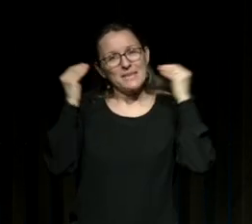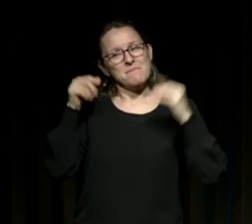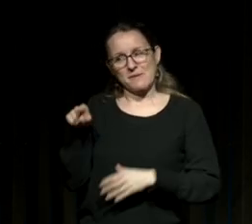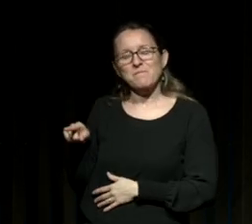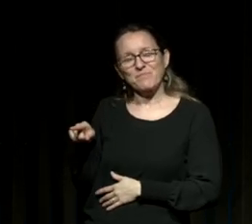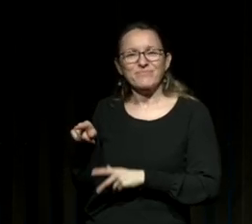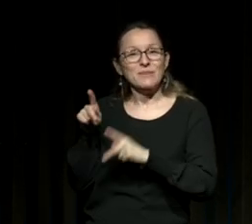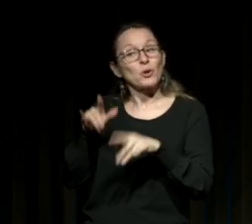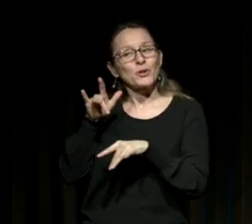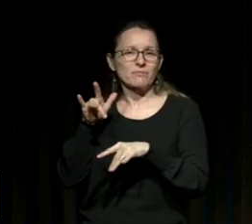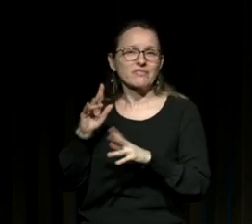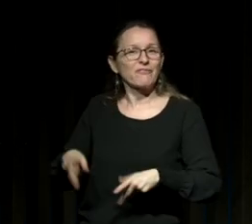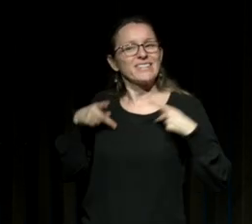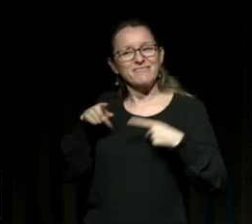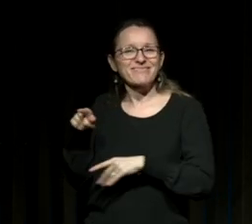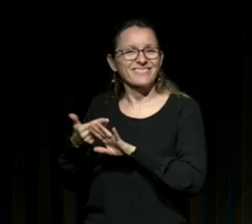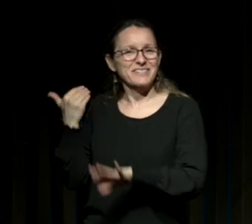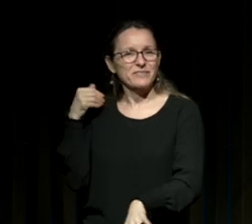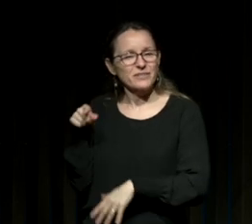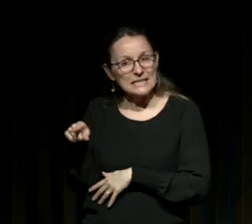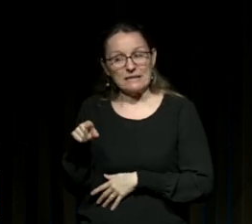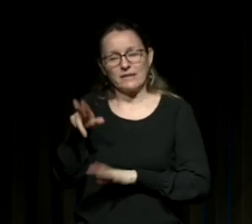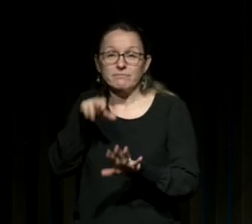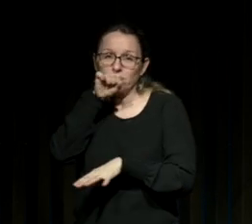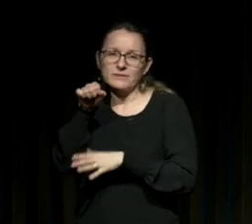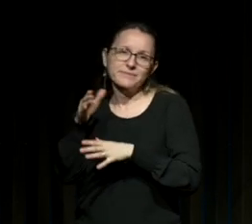lequel j'ai vécu que j'affectionne particulier particulièrement c'est vrai qu'elle remporte tout